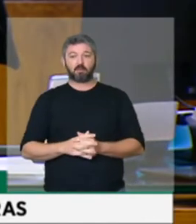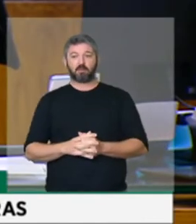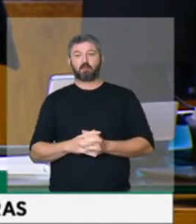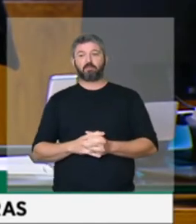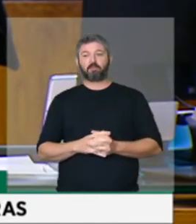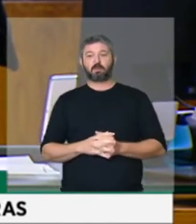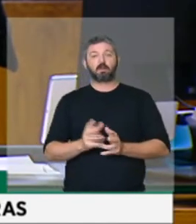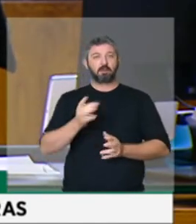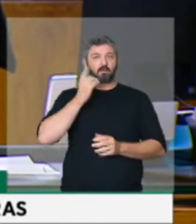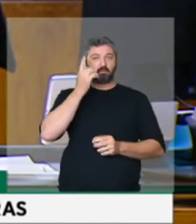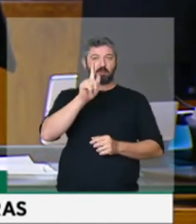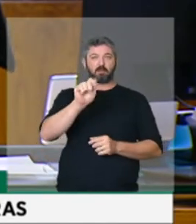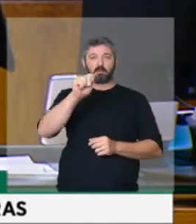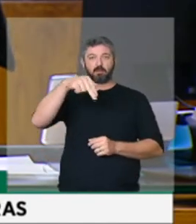ORIENTA O NOVO? NOVO, DEPUTADO